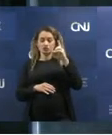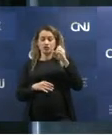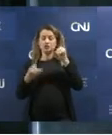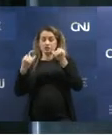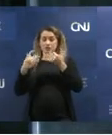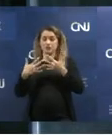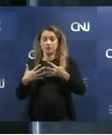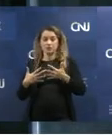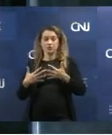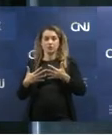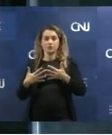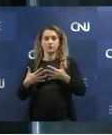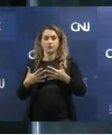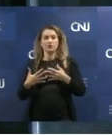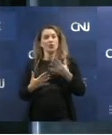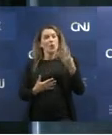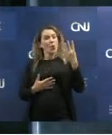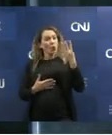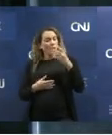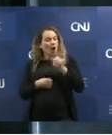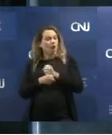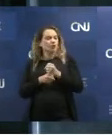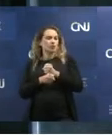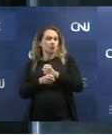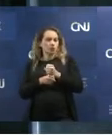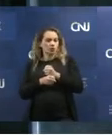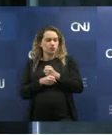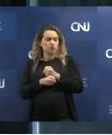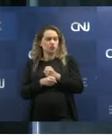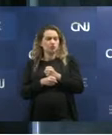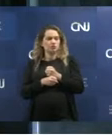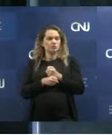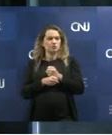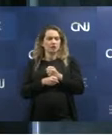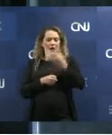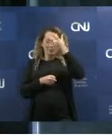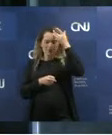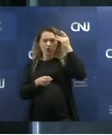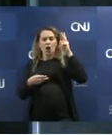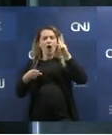Quatro anos e absolutamente nenhum dos agentes do processo se manifestou,